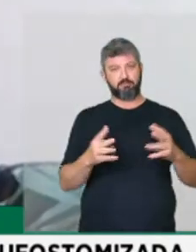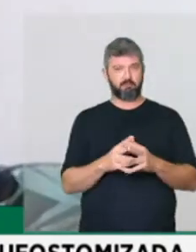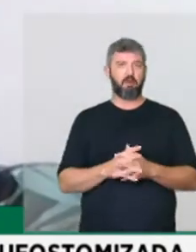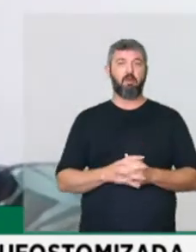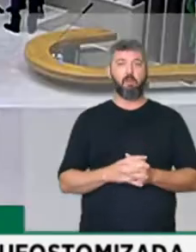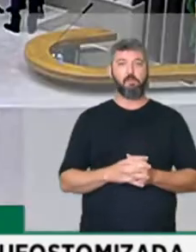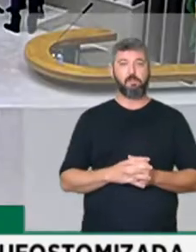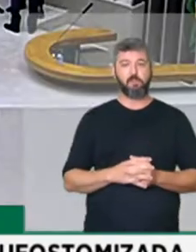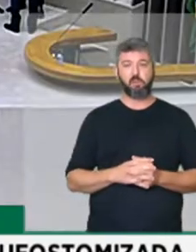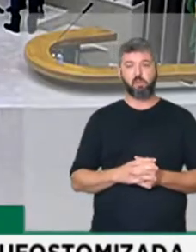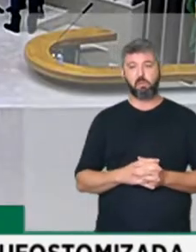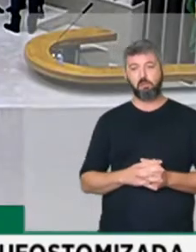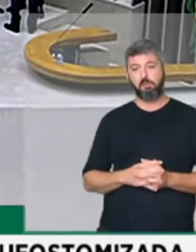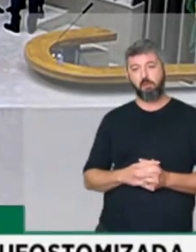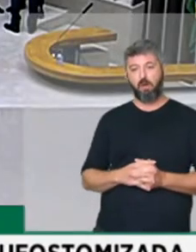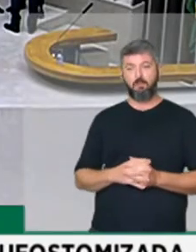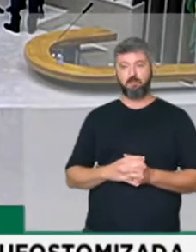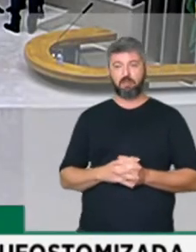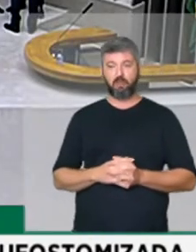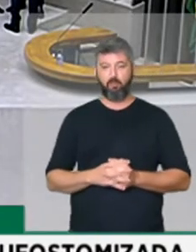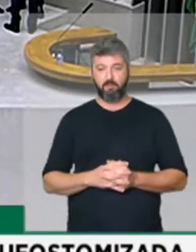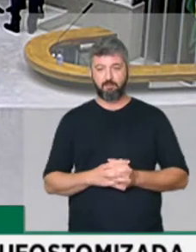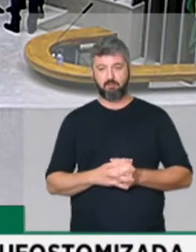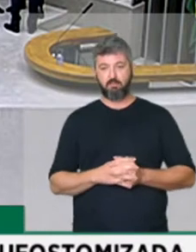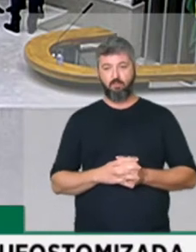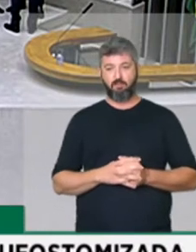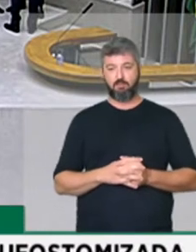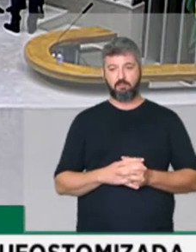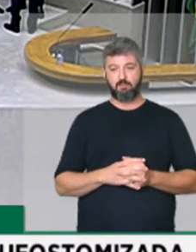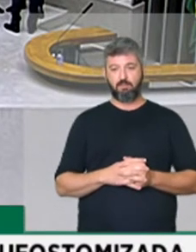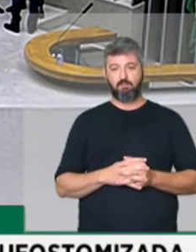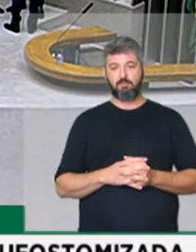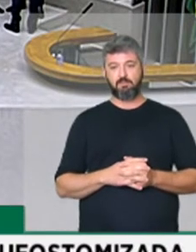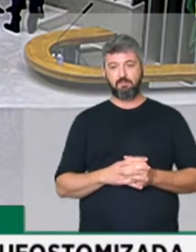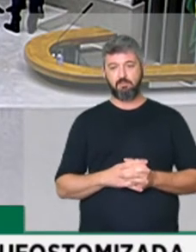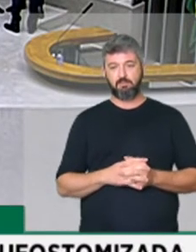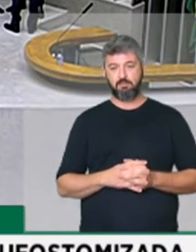ORIENTA O PSB? O PDT? PROS. PDT, DEPUTADO POMPEO. -- [DEP. POMPEO DE